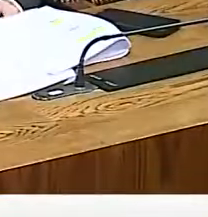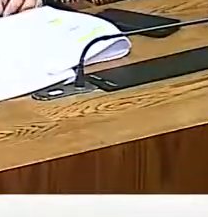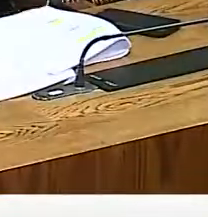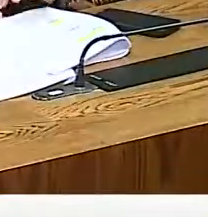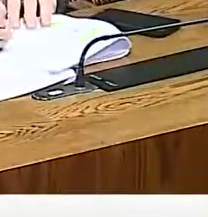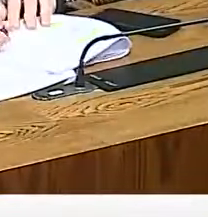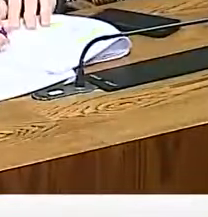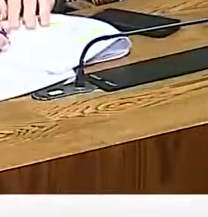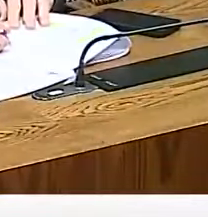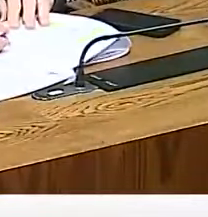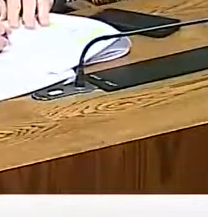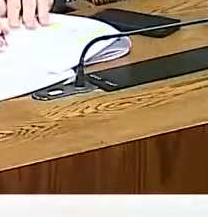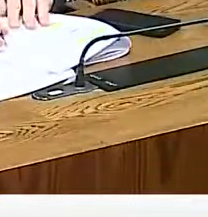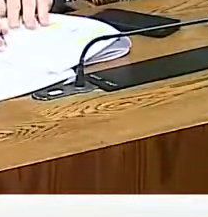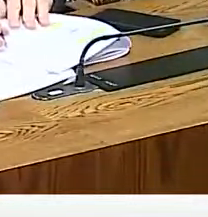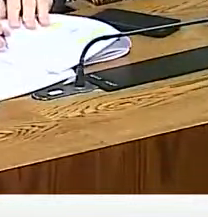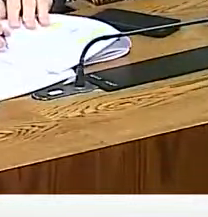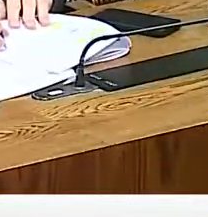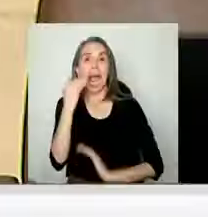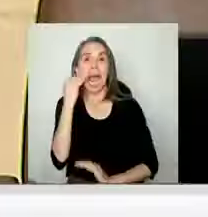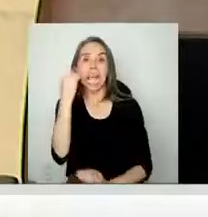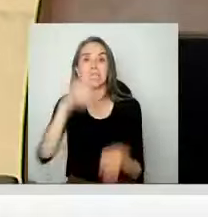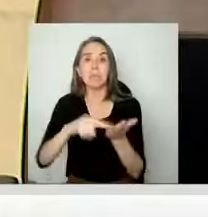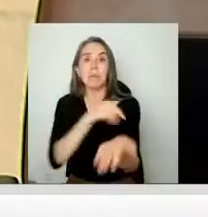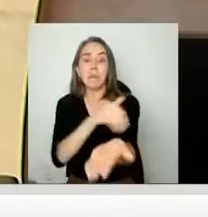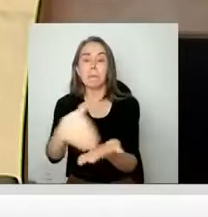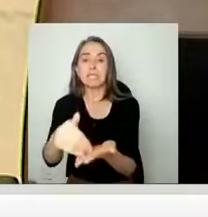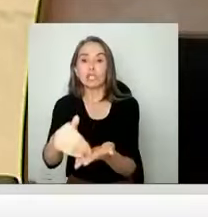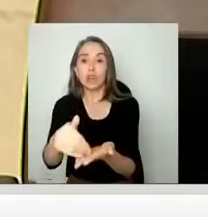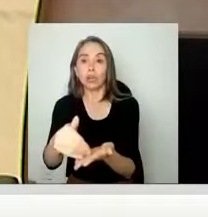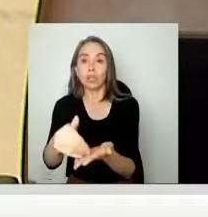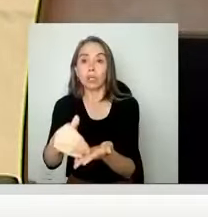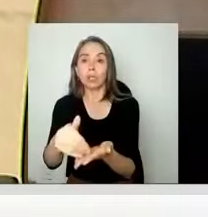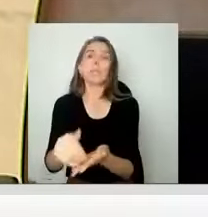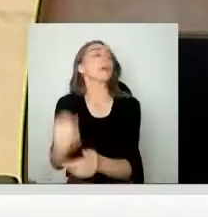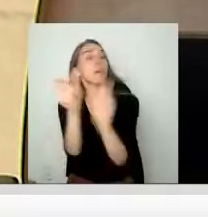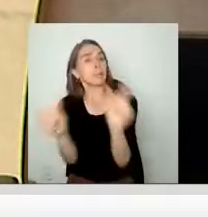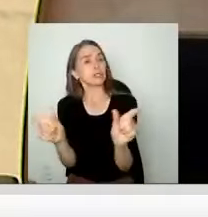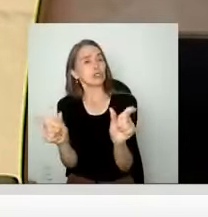impactos para el sistema privado de salud alguien puede negar que hay un perdonazo